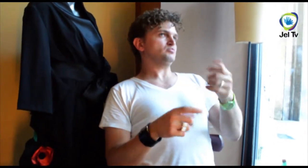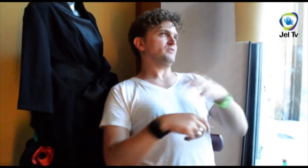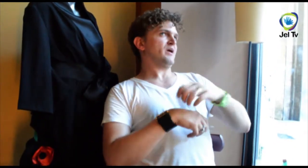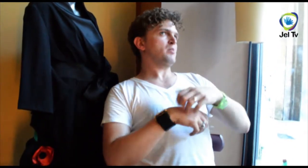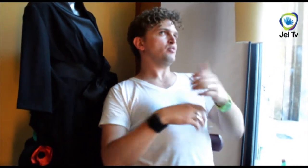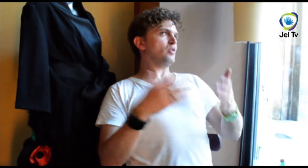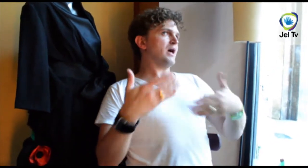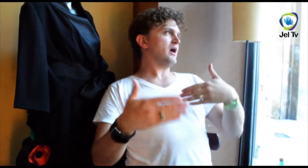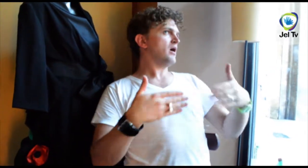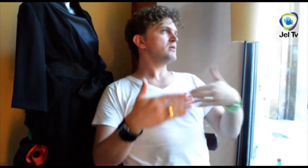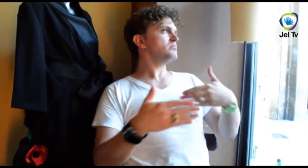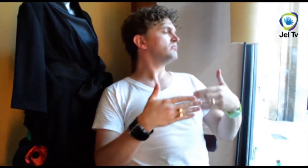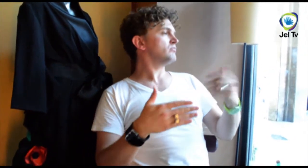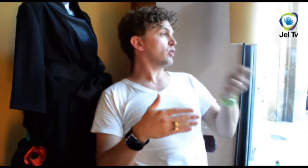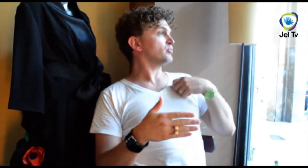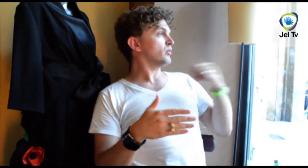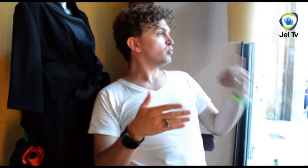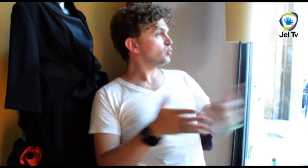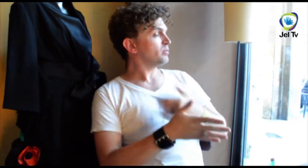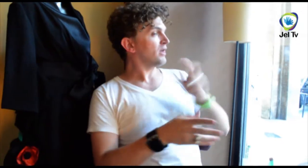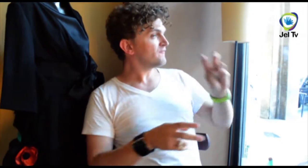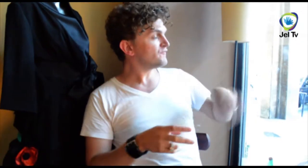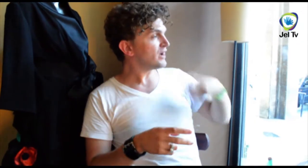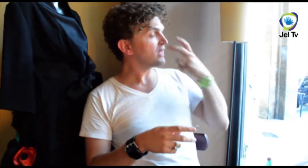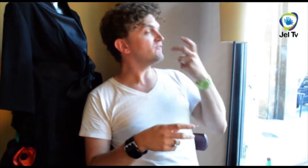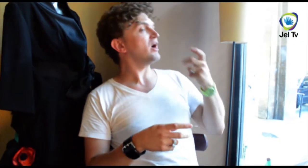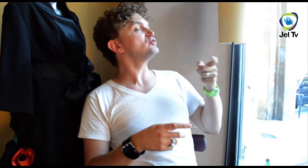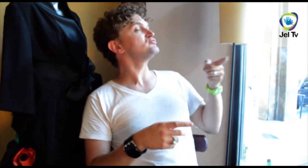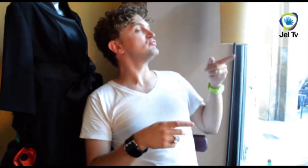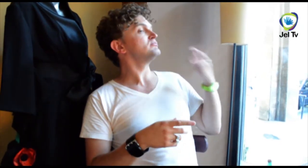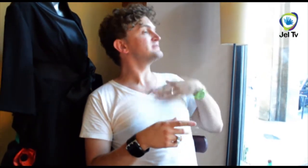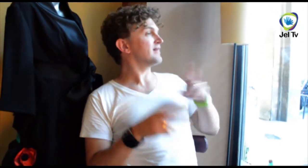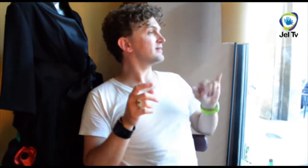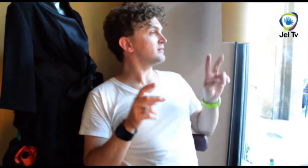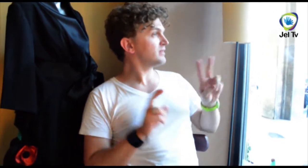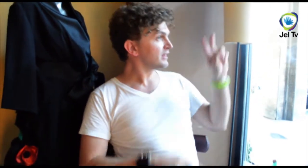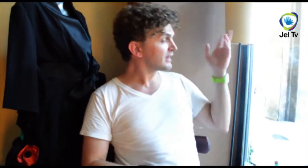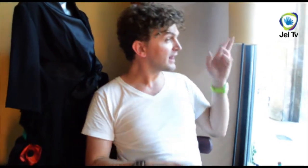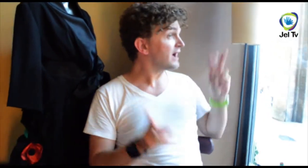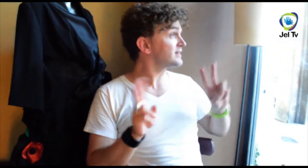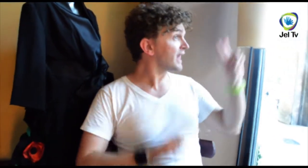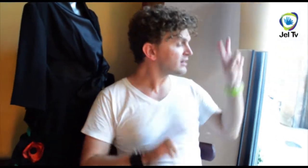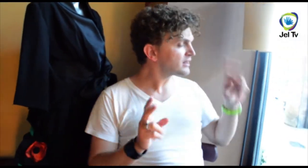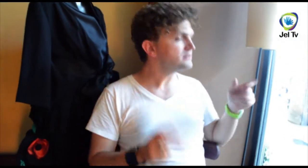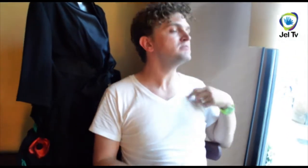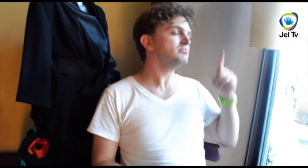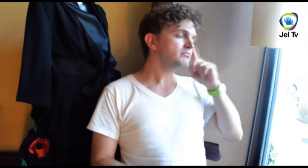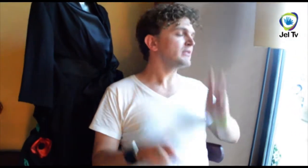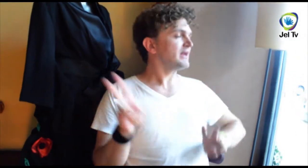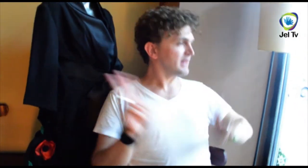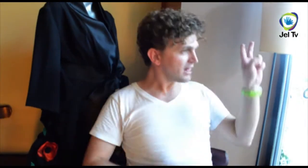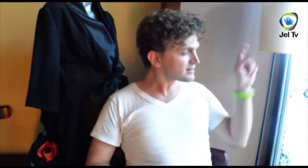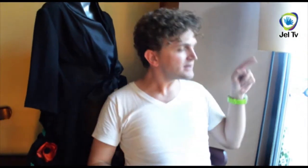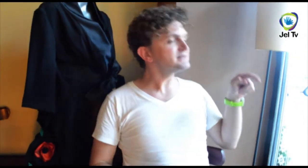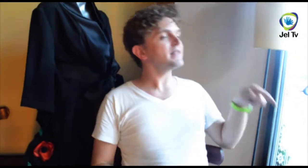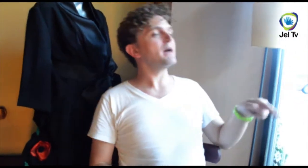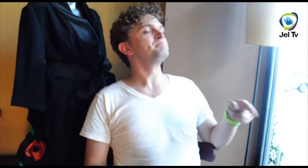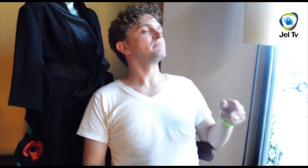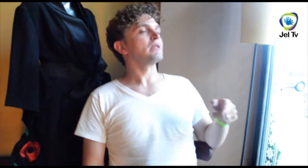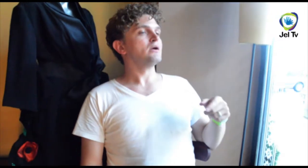És most februárban újra kaptam felhívást, hogy lehet jelentkezni a Divatkreátorba.